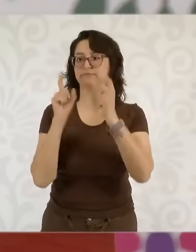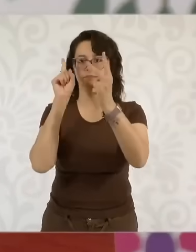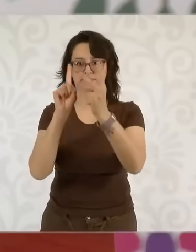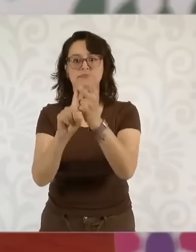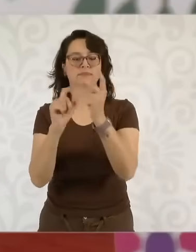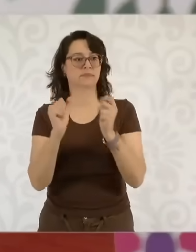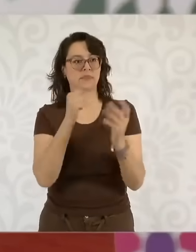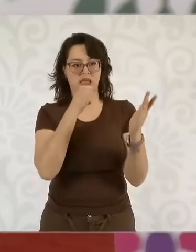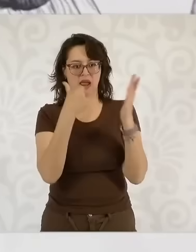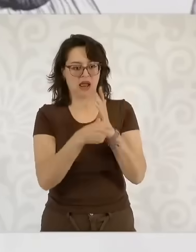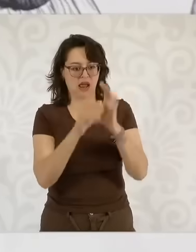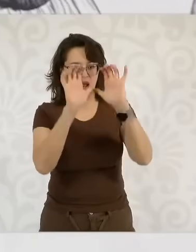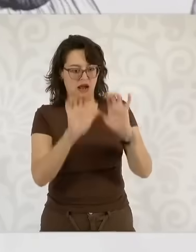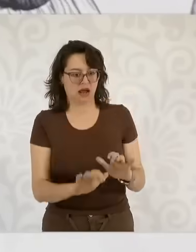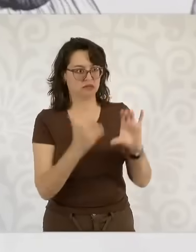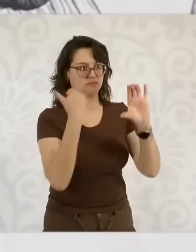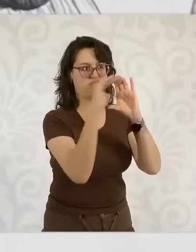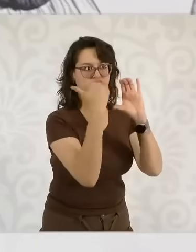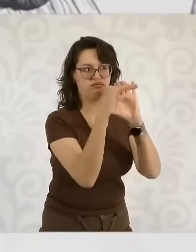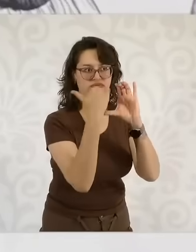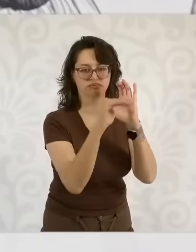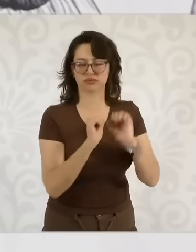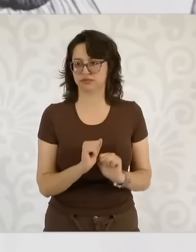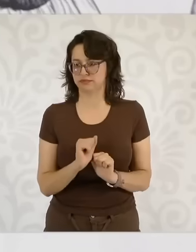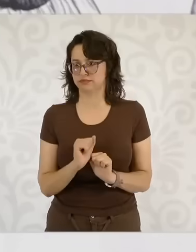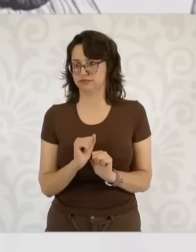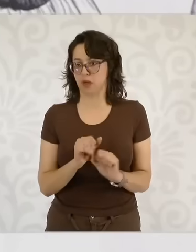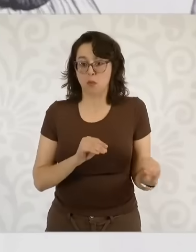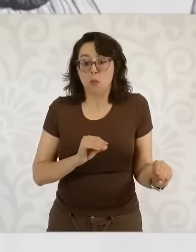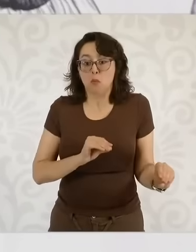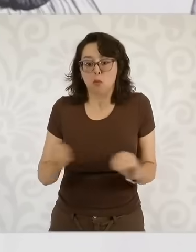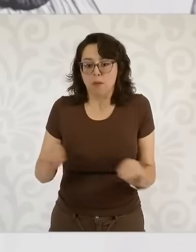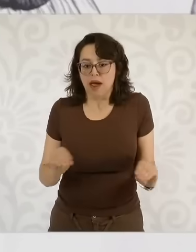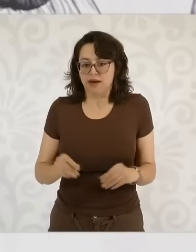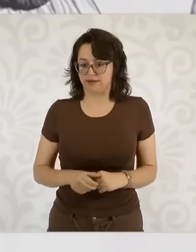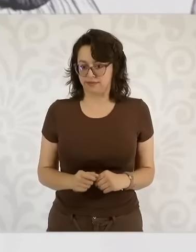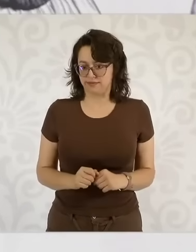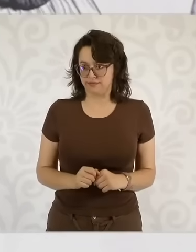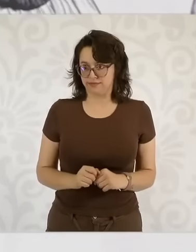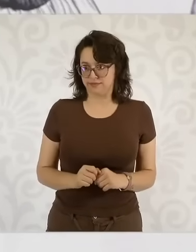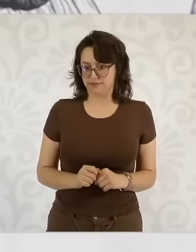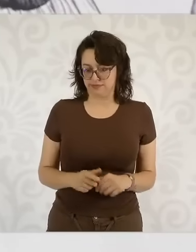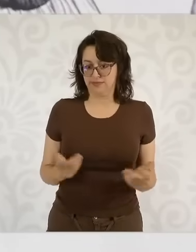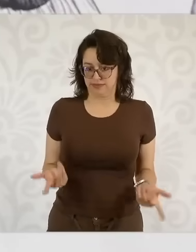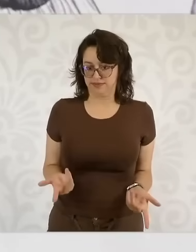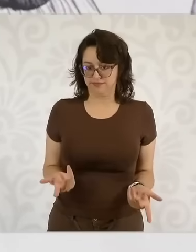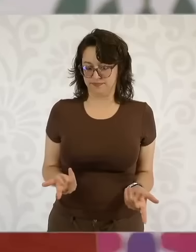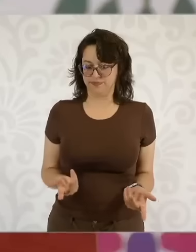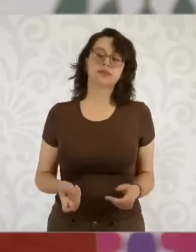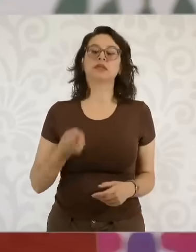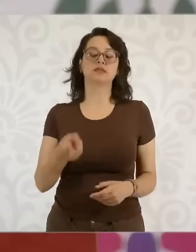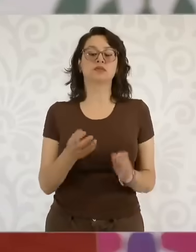movilización porque nosotros eh incluso y eso es muy importante esto lo mencionamos en las